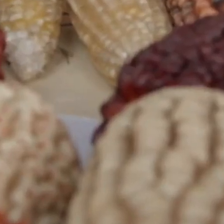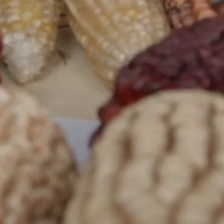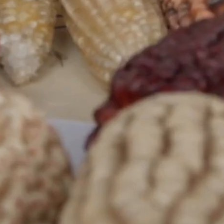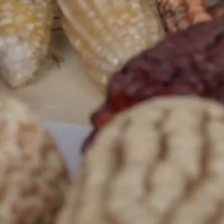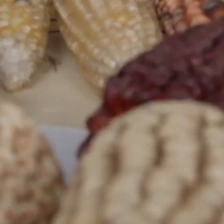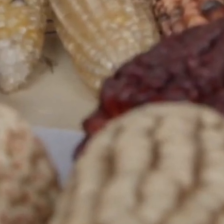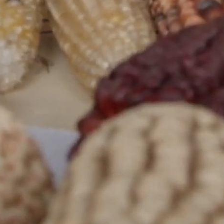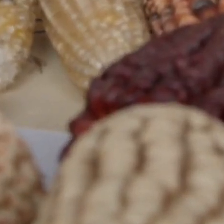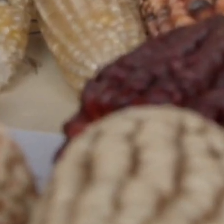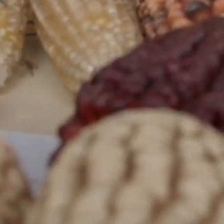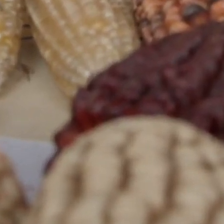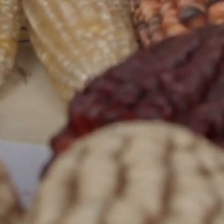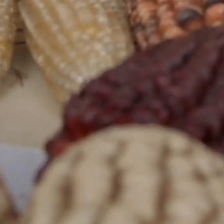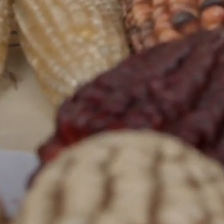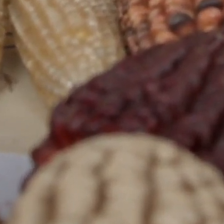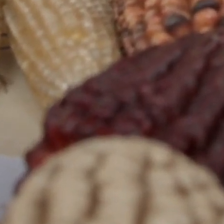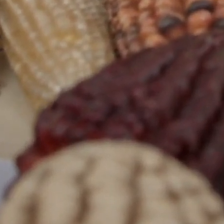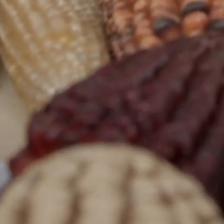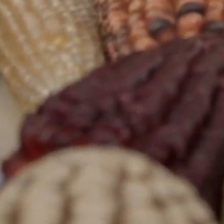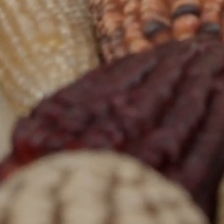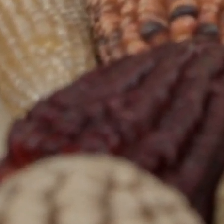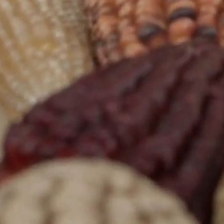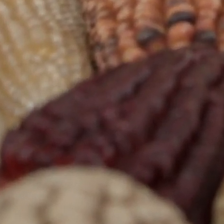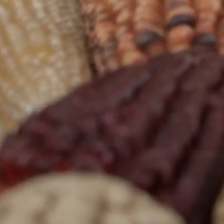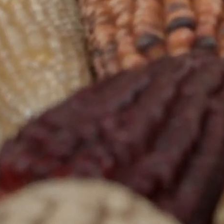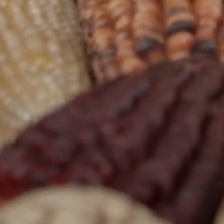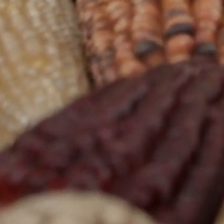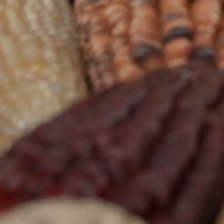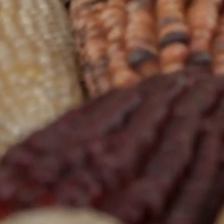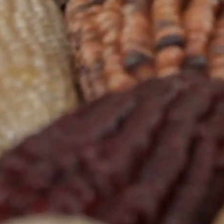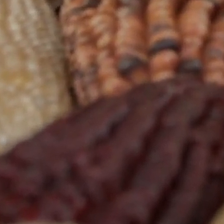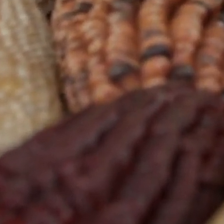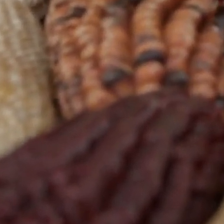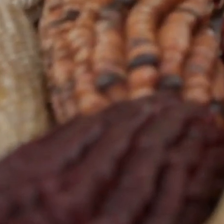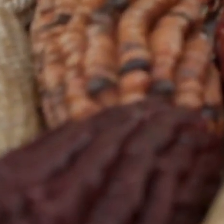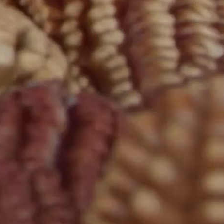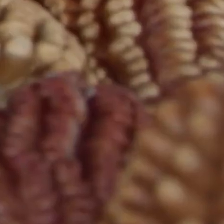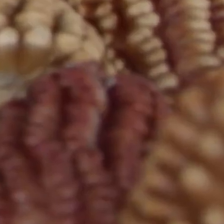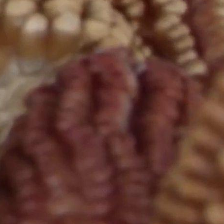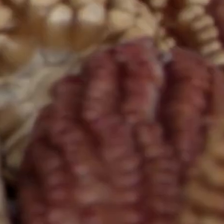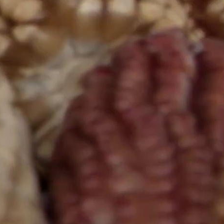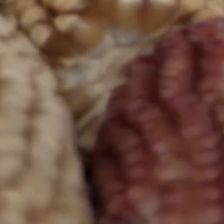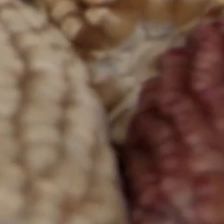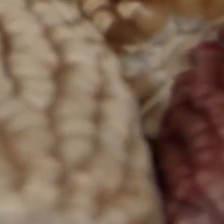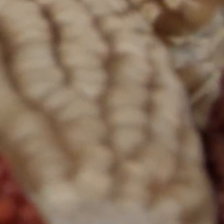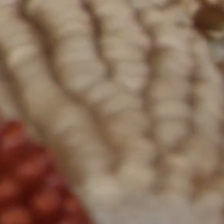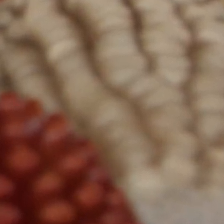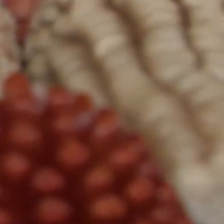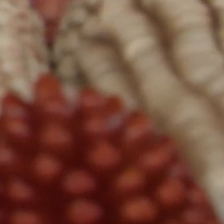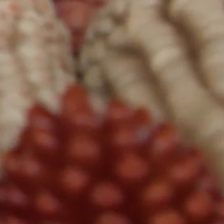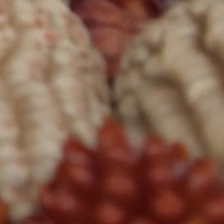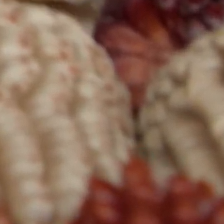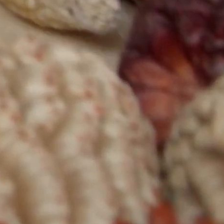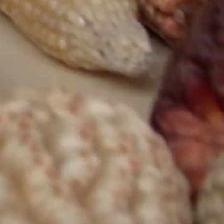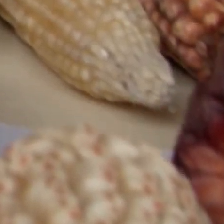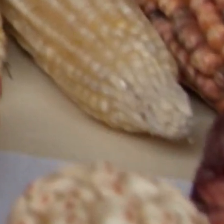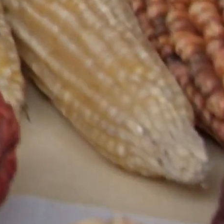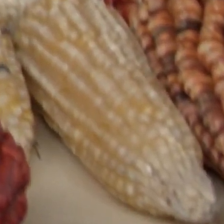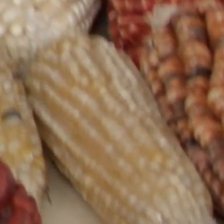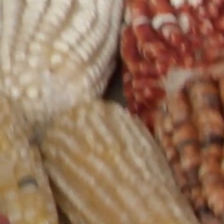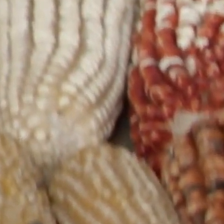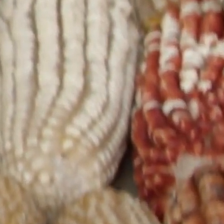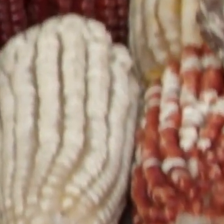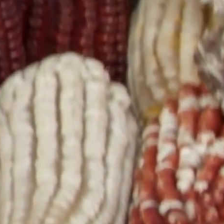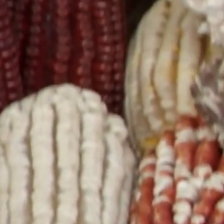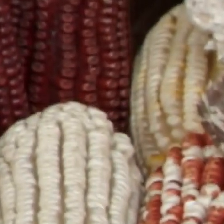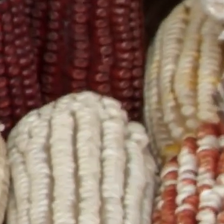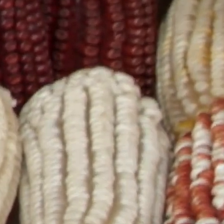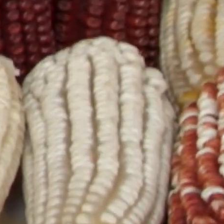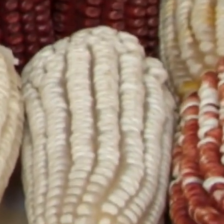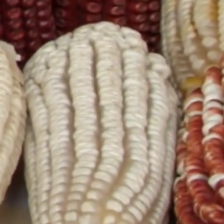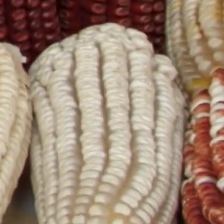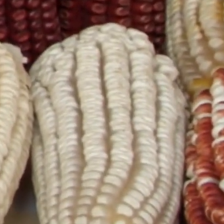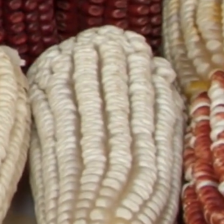distintas teorías una de las teorías es que fue la domesticación del teosintle lo que dio esta planta